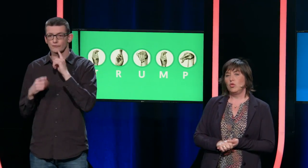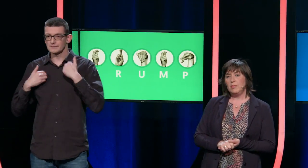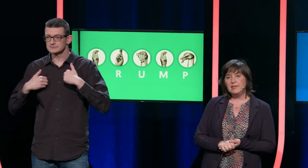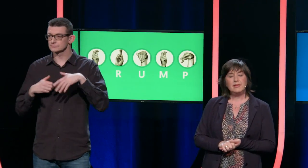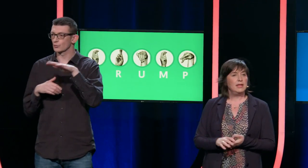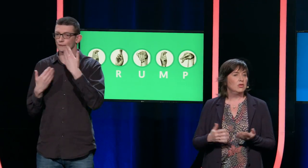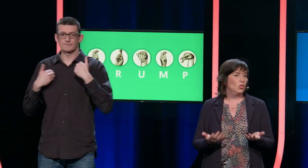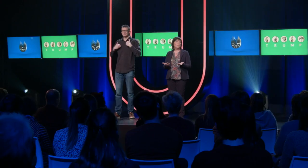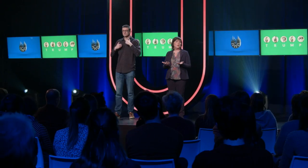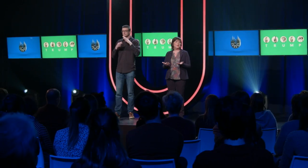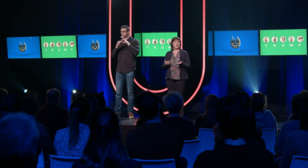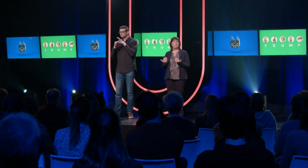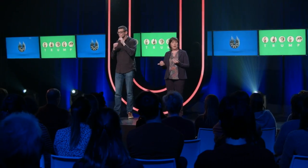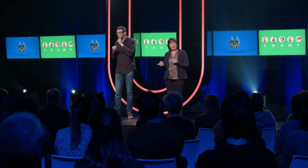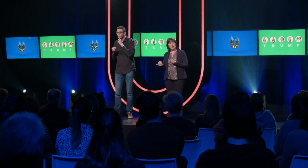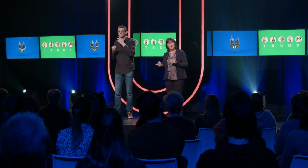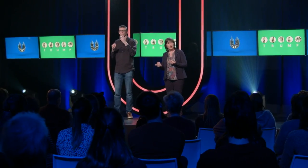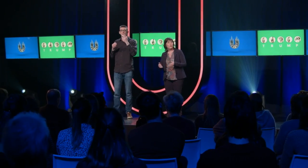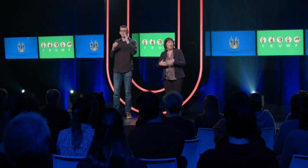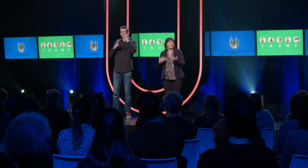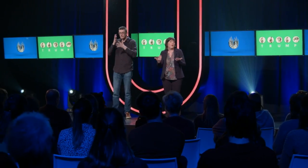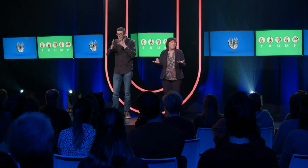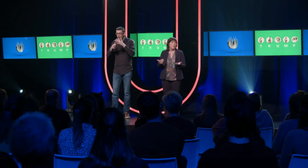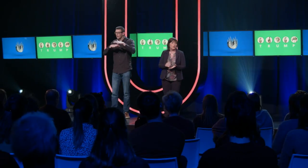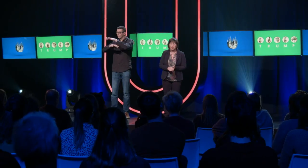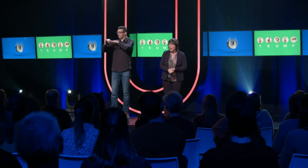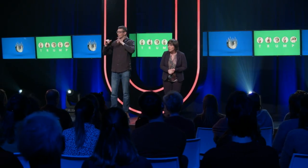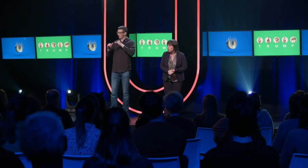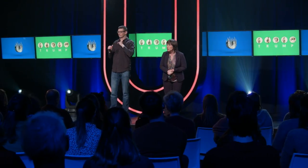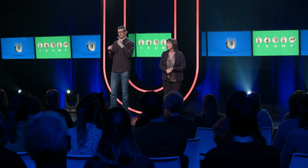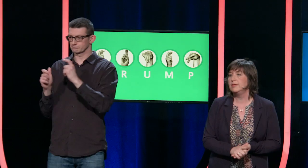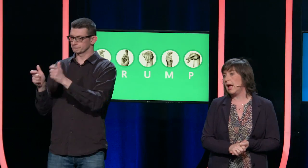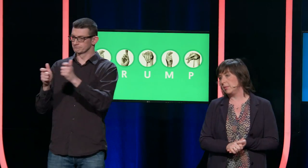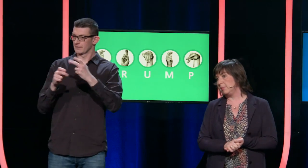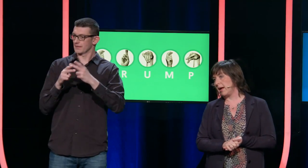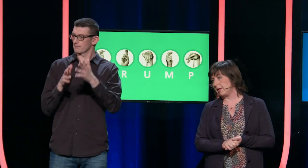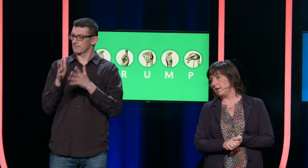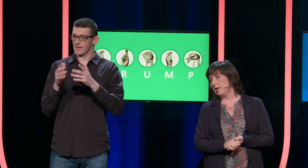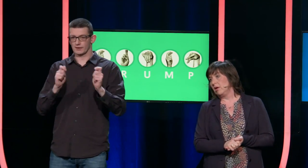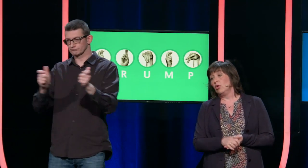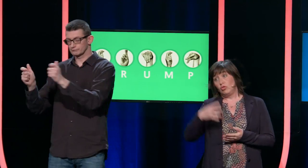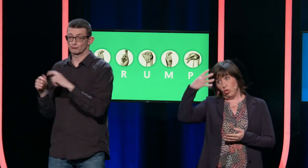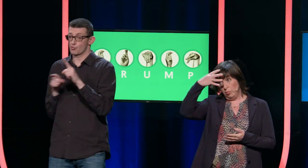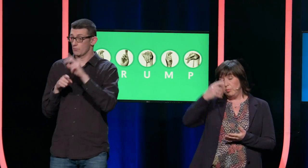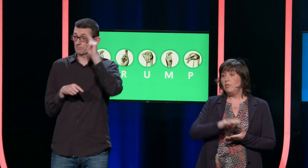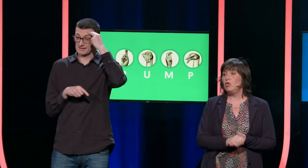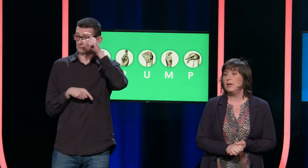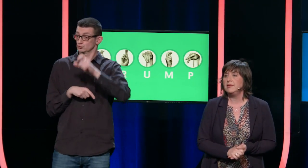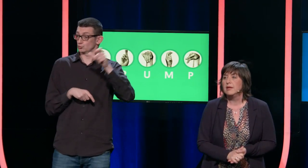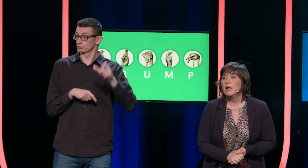voor belangrijke mensen in de dovengemeenschap of voor mensen over wie vaak gepraat wordt, naamgebaren. Trump, bijvoorbeeld.